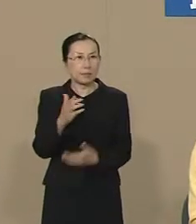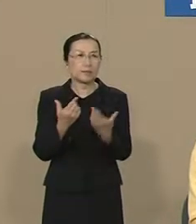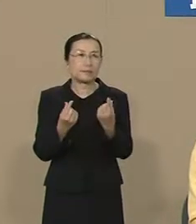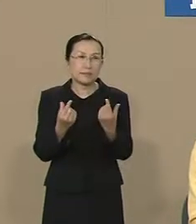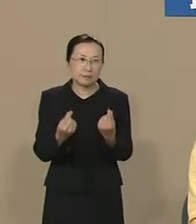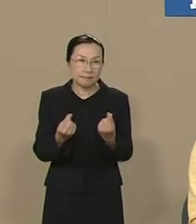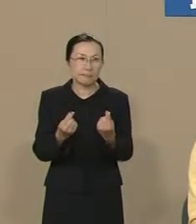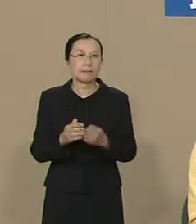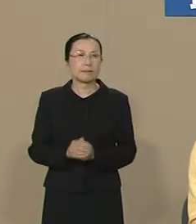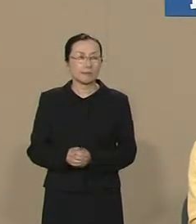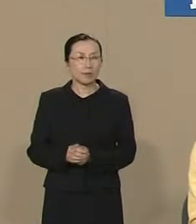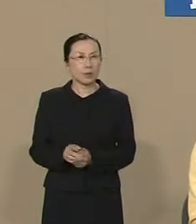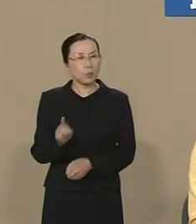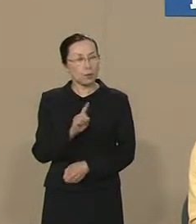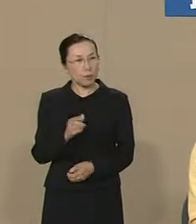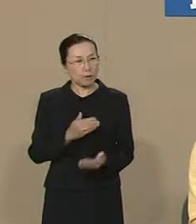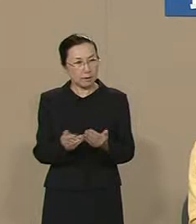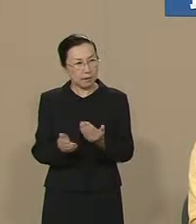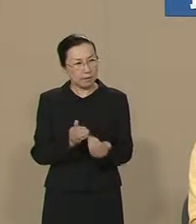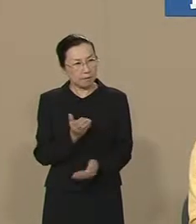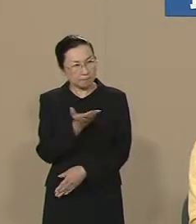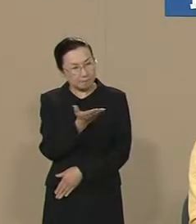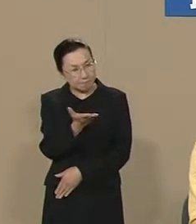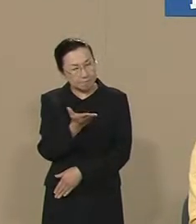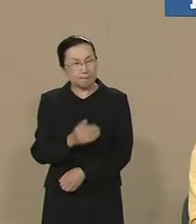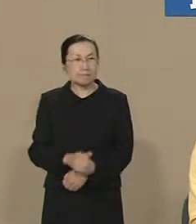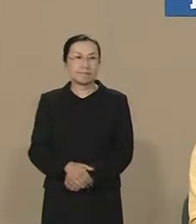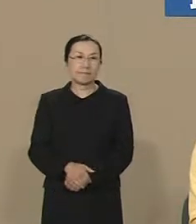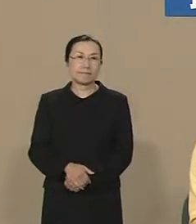代表は､どのような体験を されたのでしょうか｡